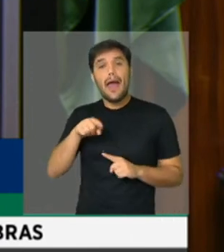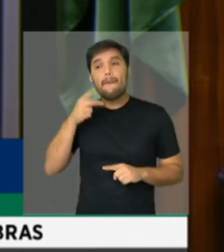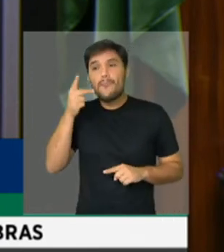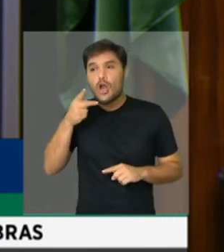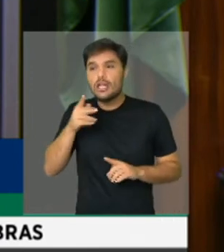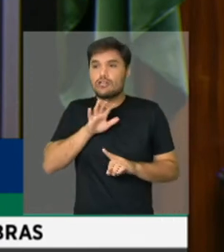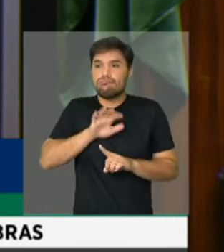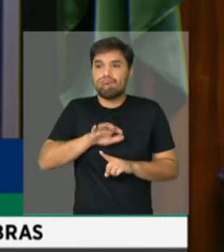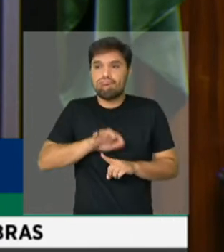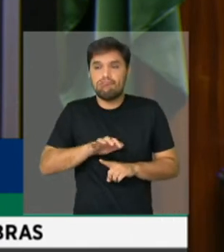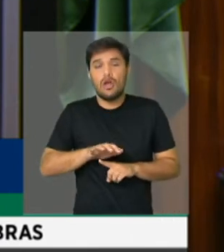MELHOR. PRIMEIRO... É UMA EMPRESA CAPITALIZADA, PELA TEM